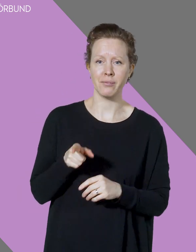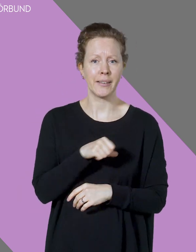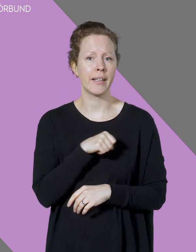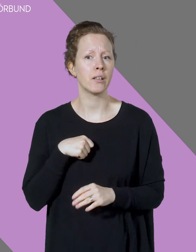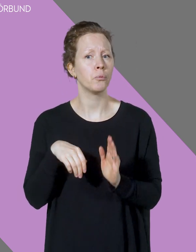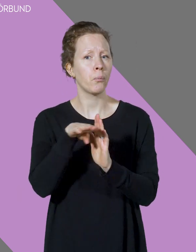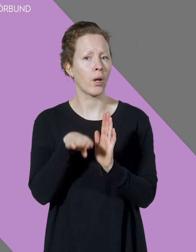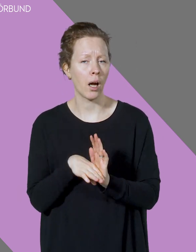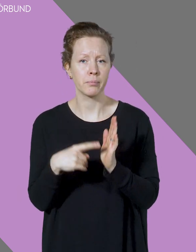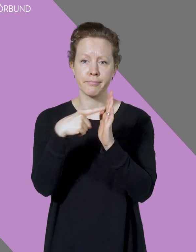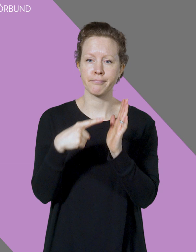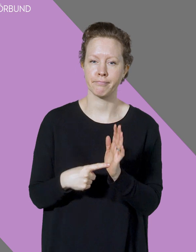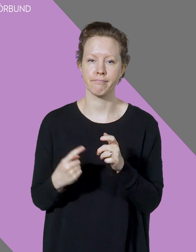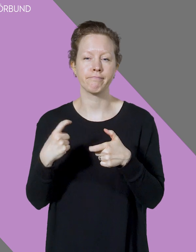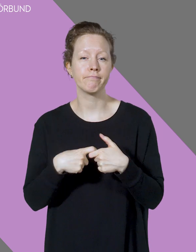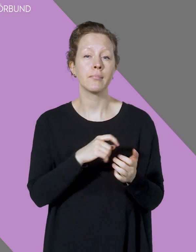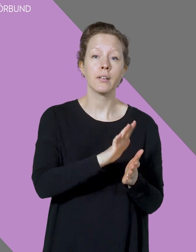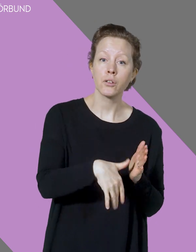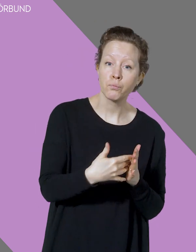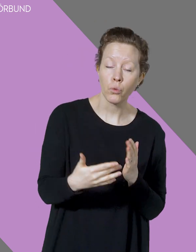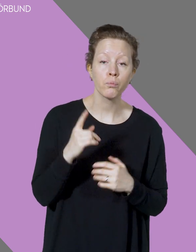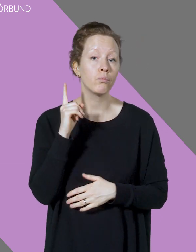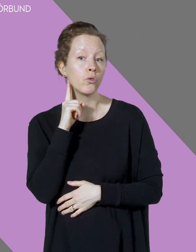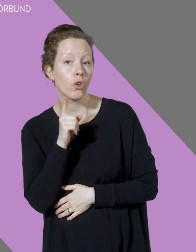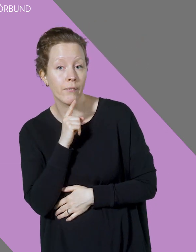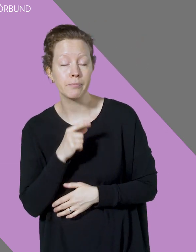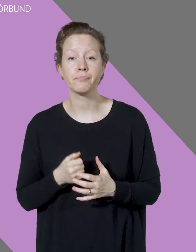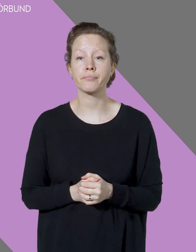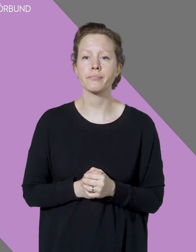av regeringsprogrammets skrivningar om teckenspråk och döva -